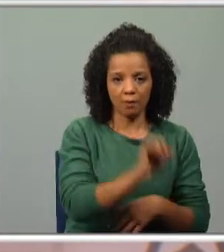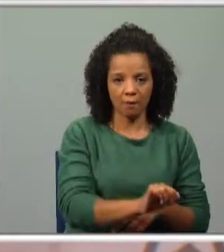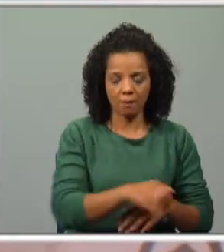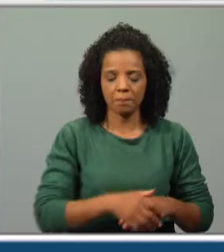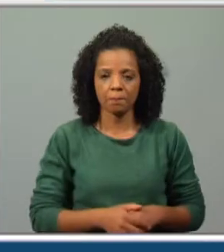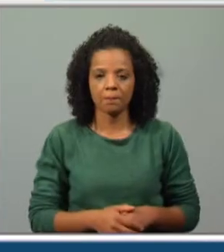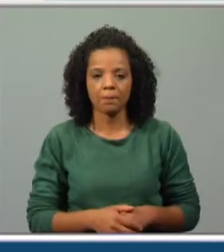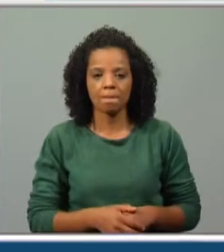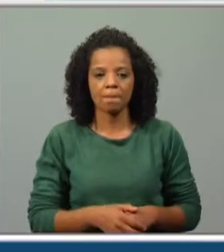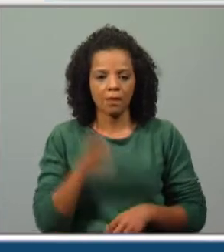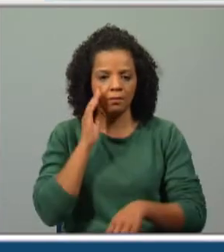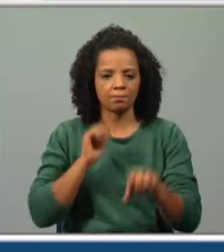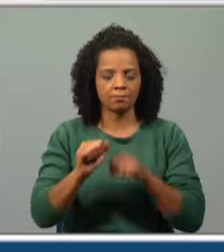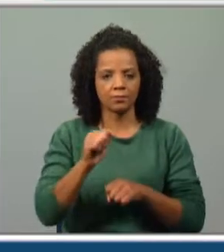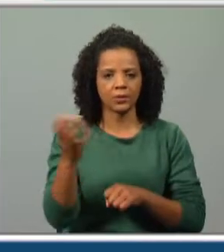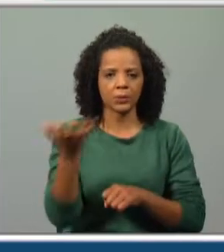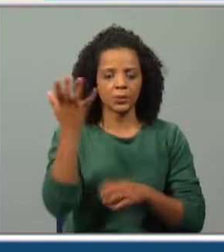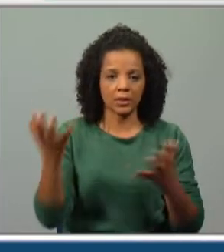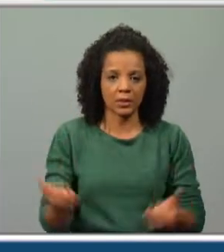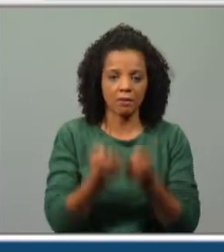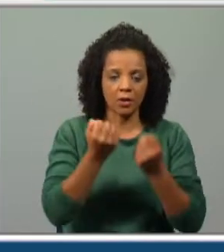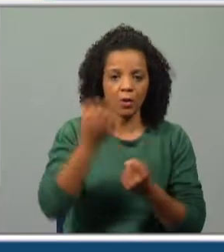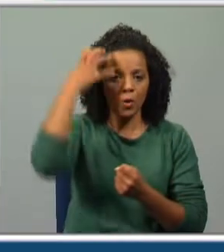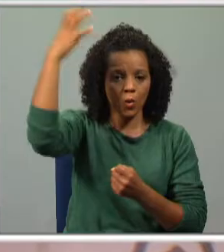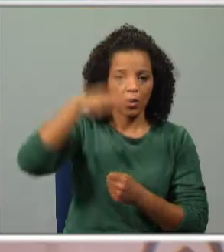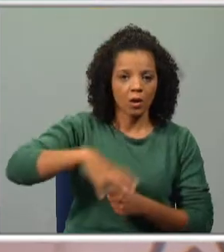era a serva admirável que salvar o rei o reino 是拯救國王的令人敬佩的僕人王國